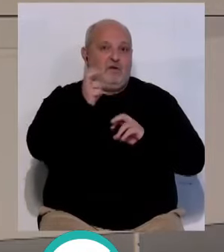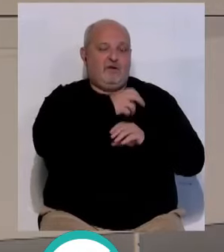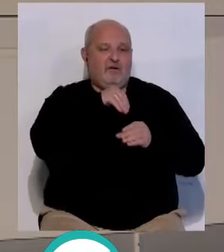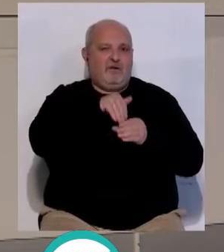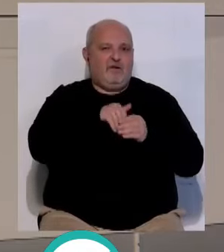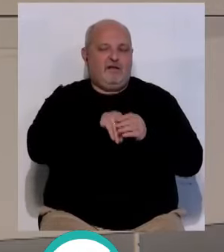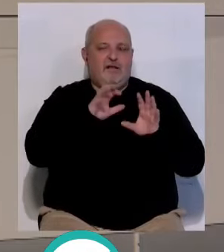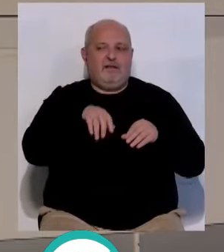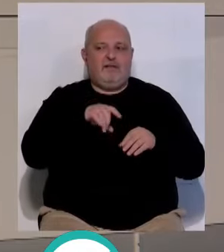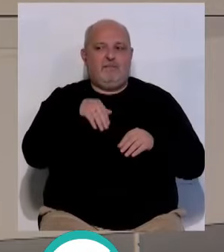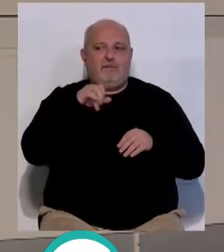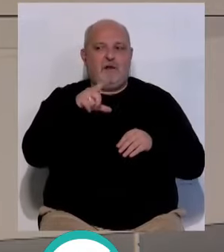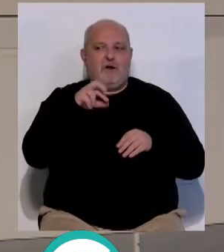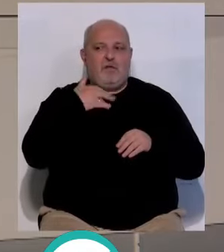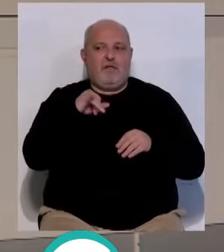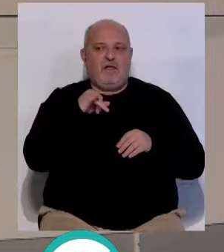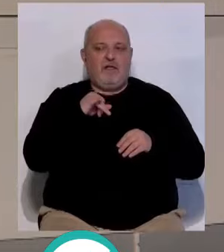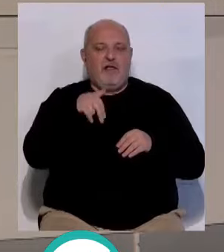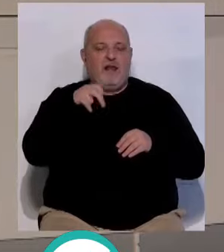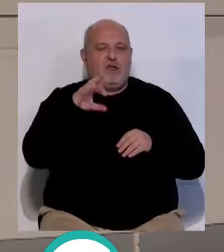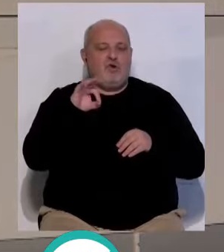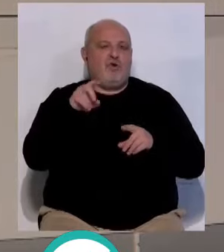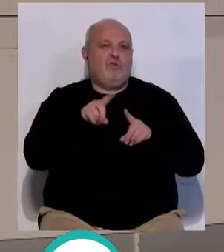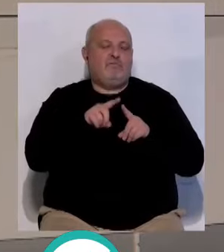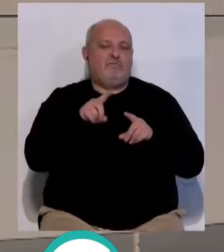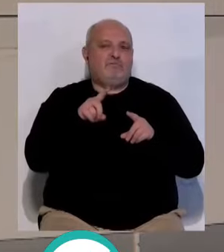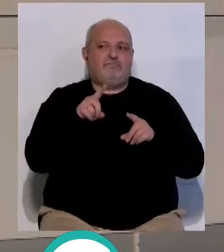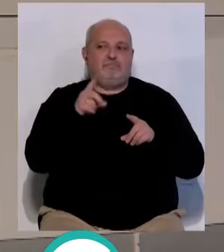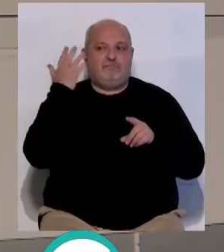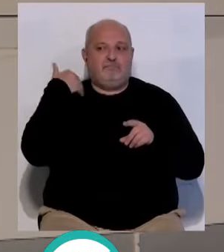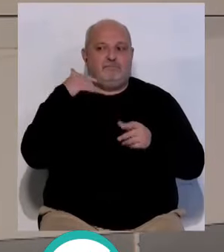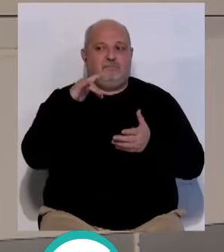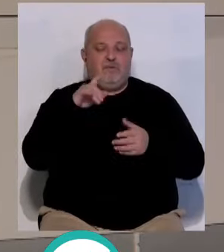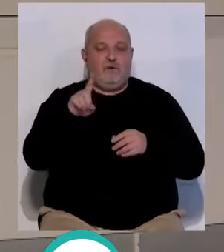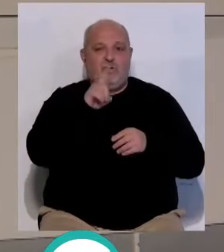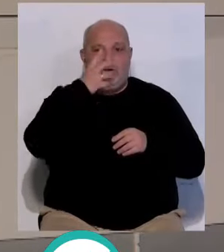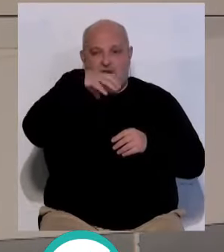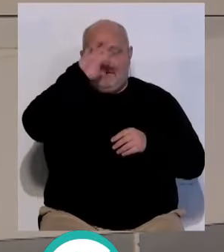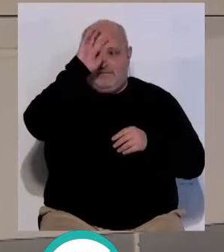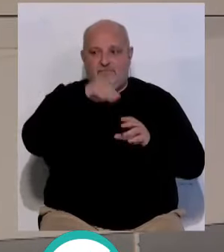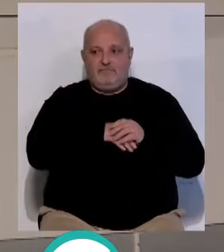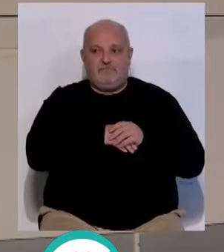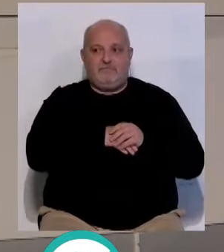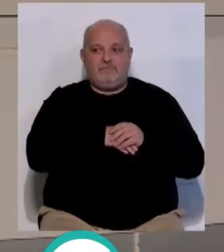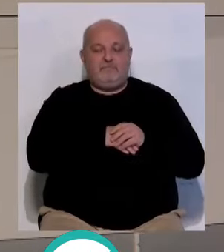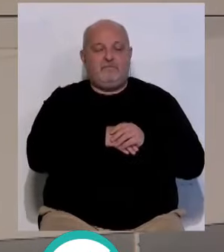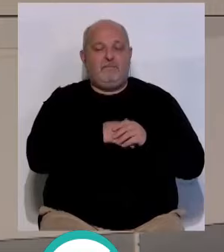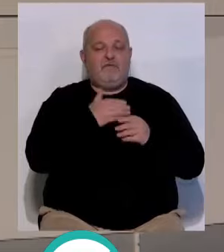cadistas Manuel Rodríguez anillo que nos dejaba el pasado 1 de enero un beso enorme para él y